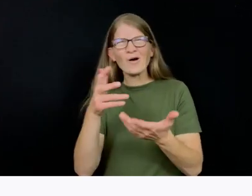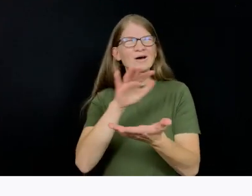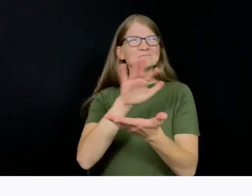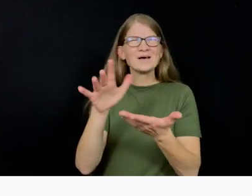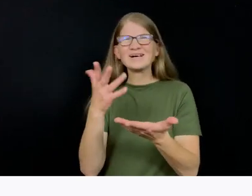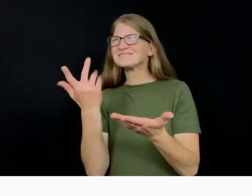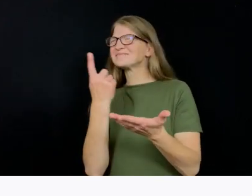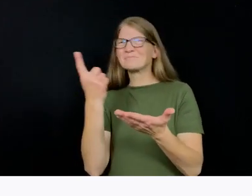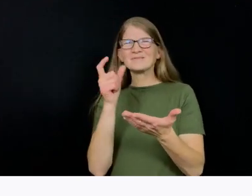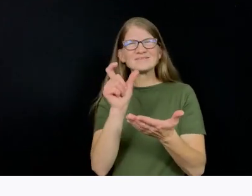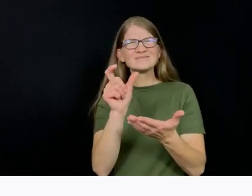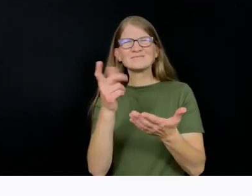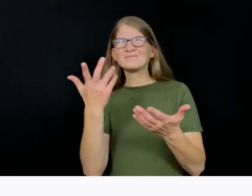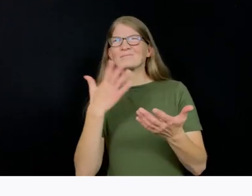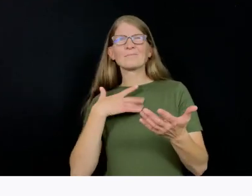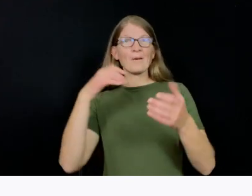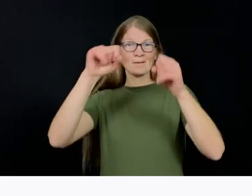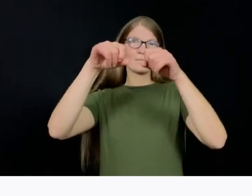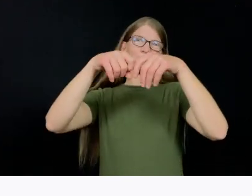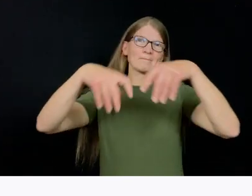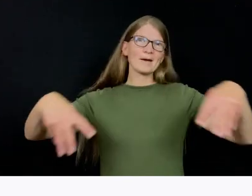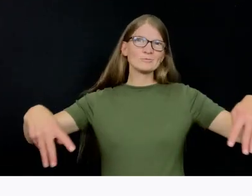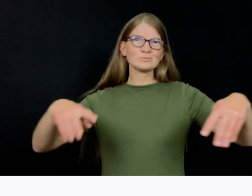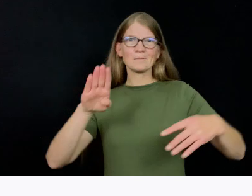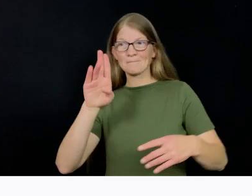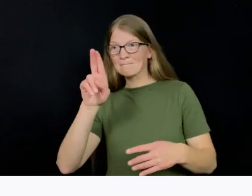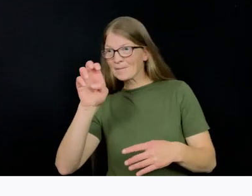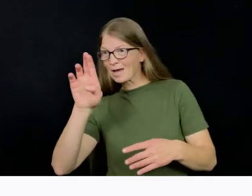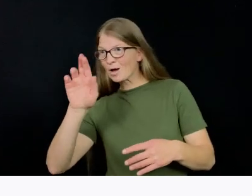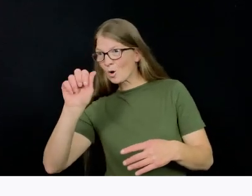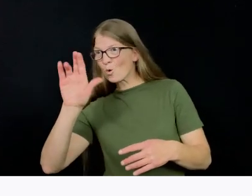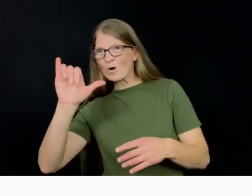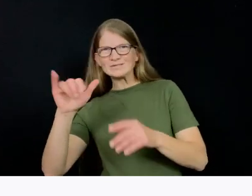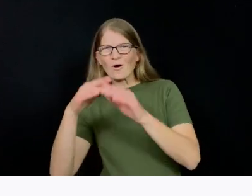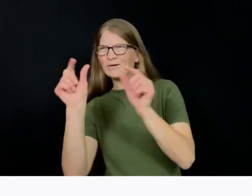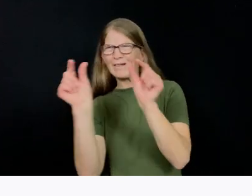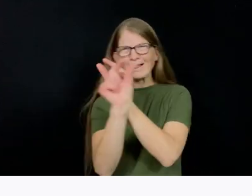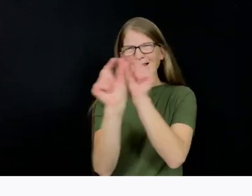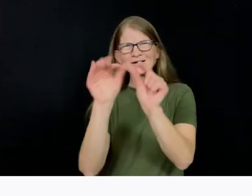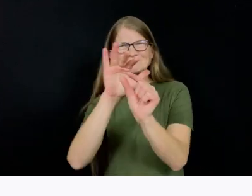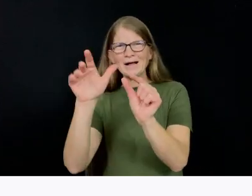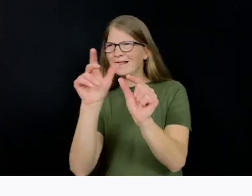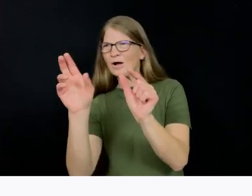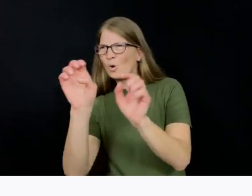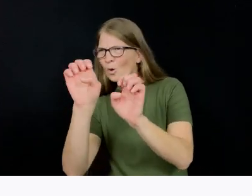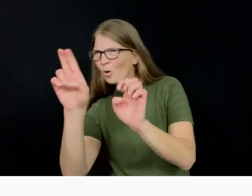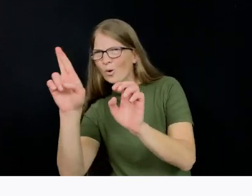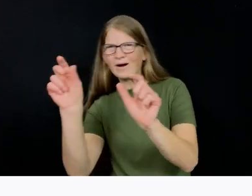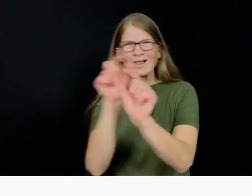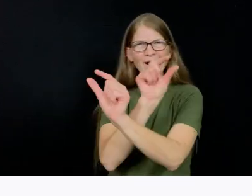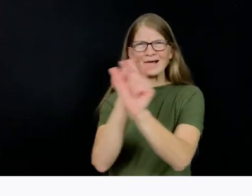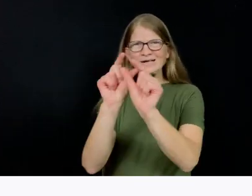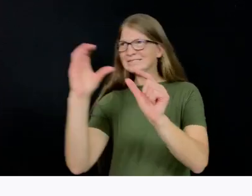كلمتي أنا هي "بيروقراطية" وترتيب الحروف فيها يربكني